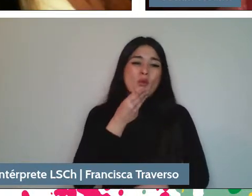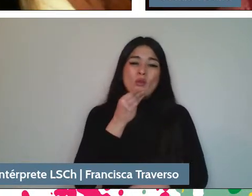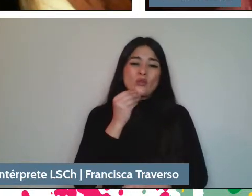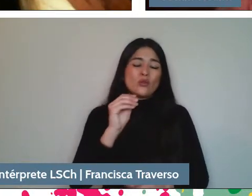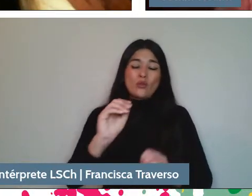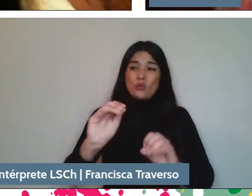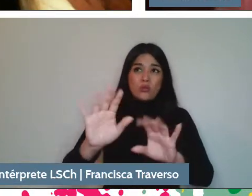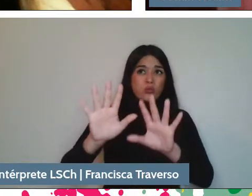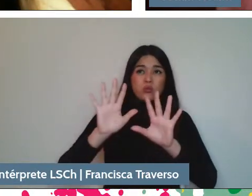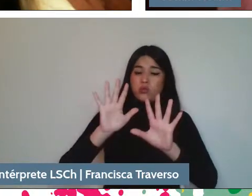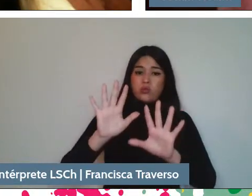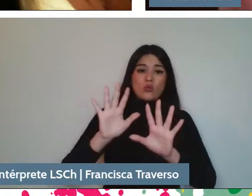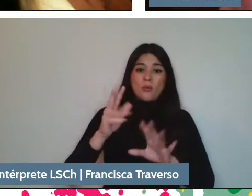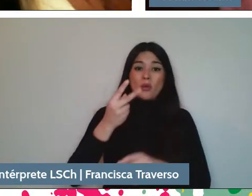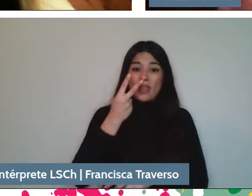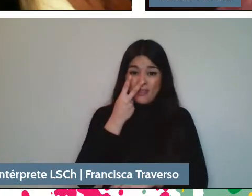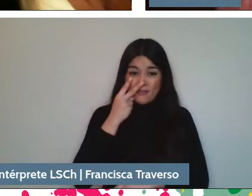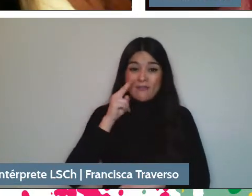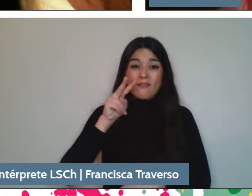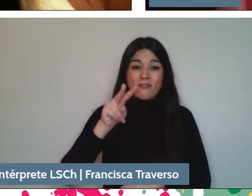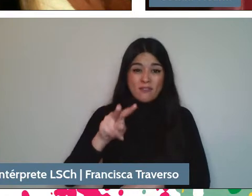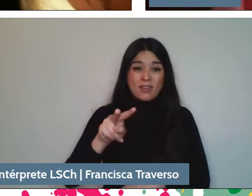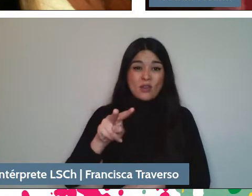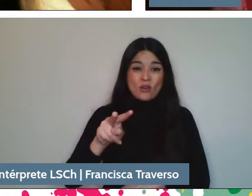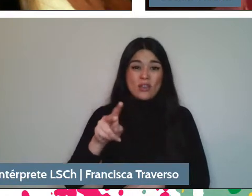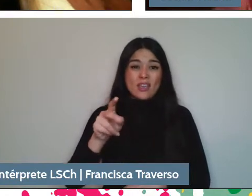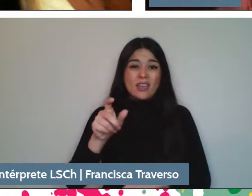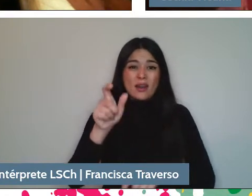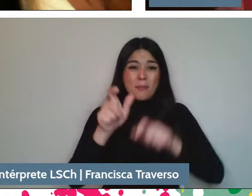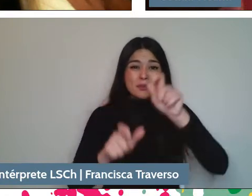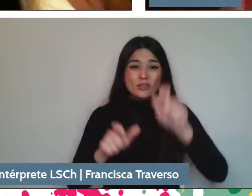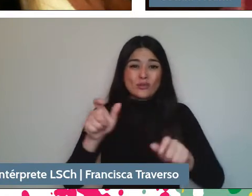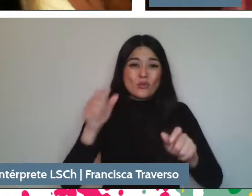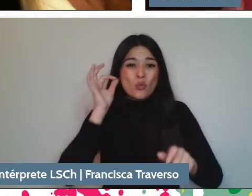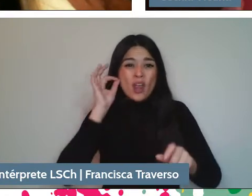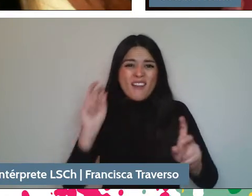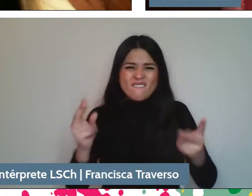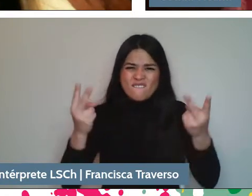porque veo que están vivas, están vivas en cuanto a la búsqueda,